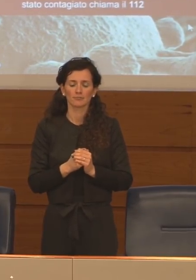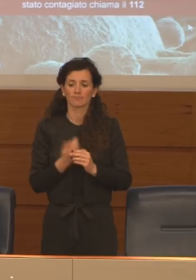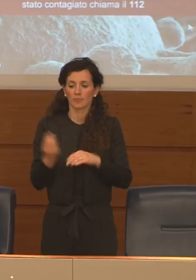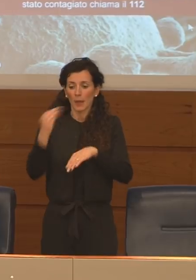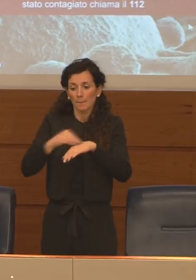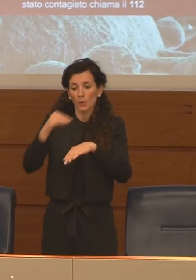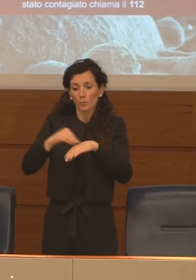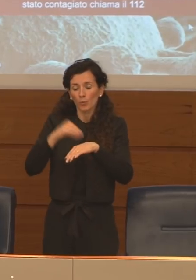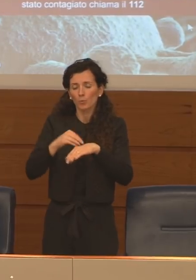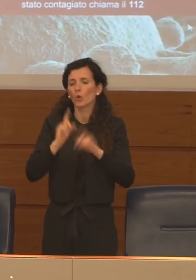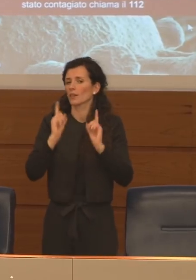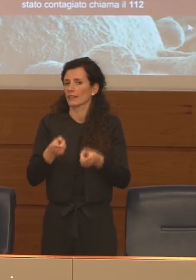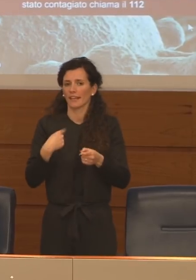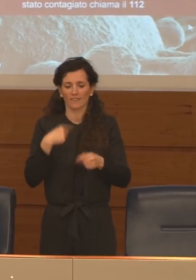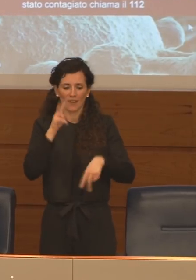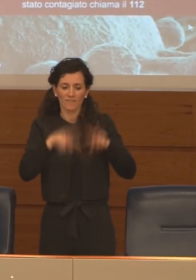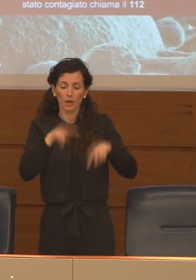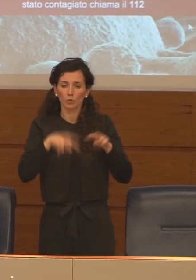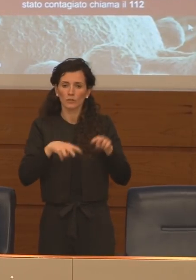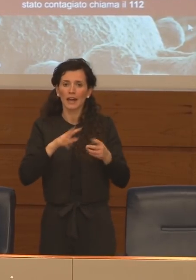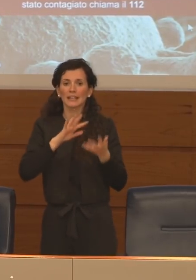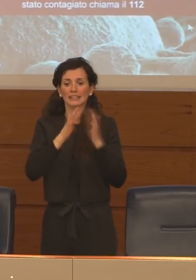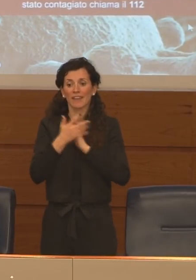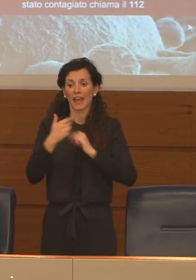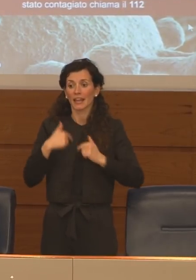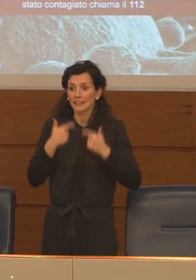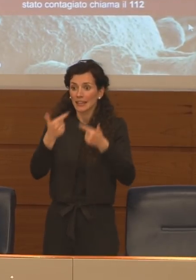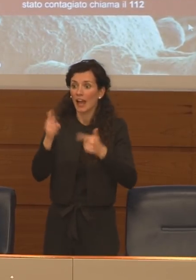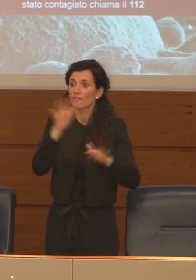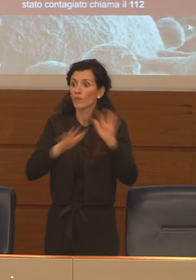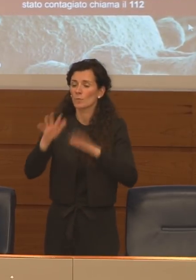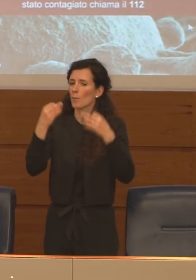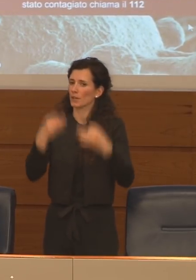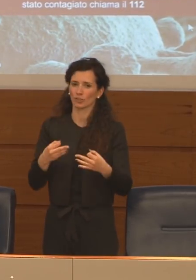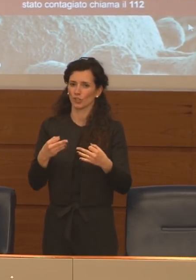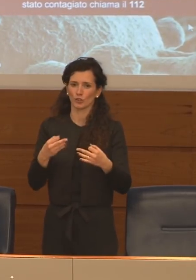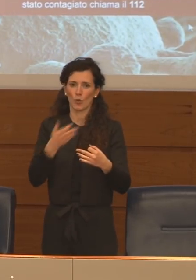grado di essere più precisi. Purtroppo e su questo purtroppo siamo